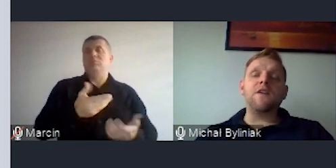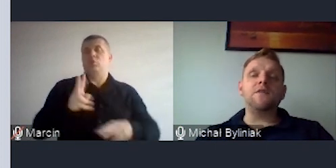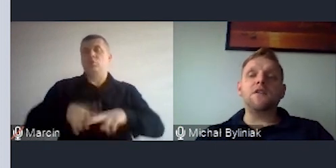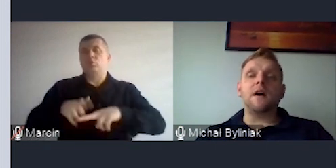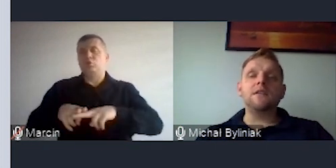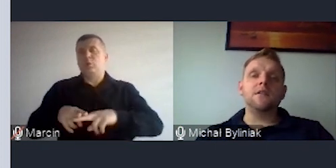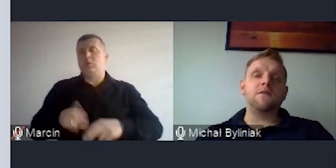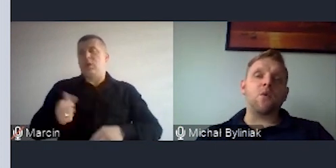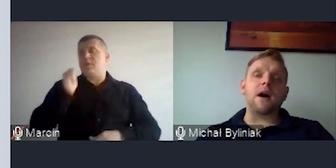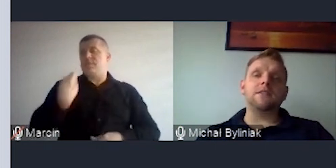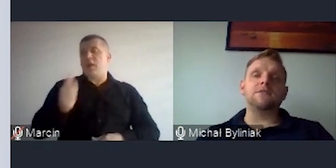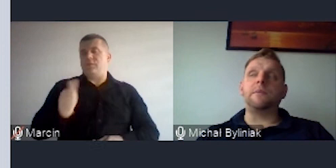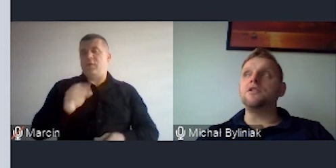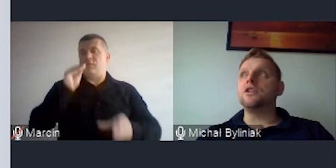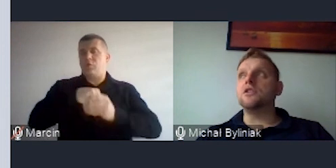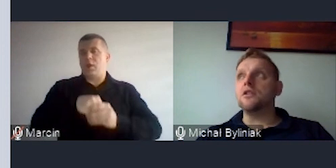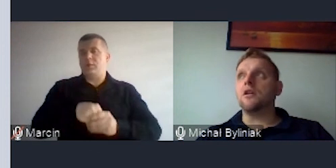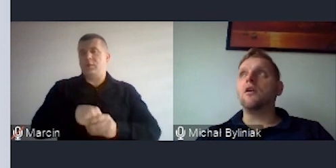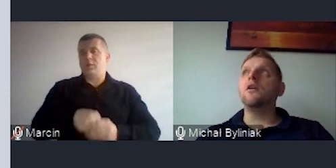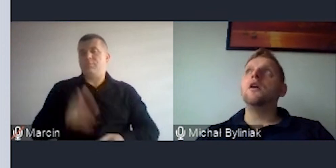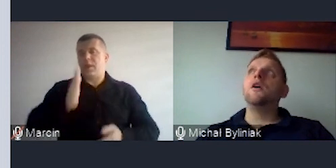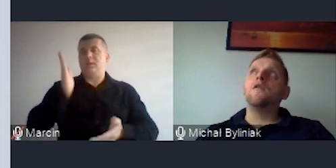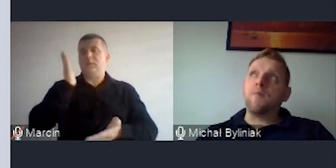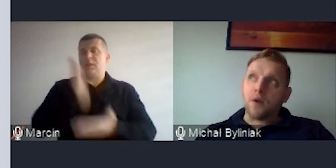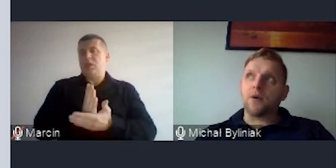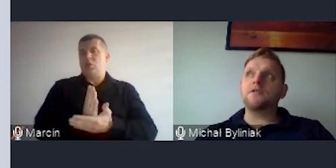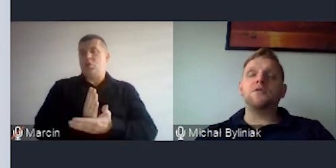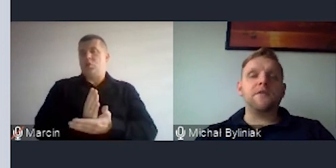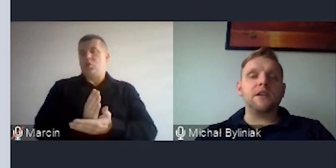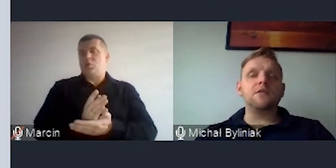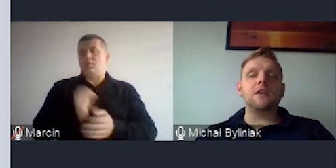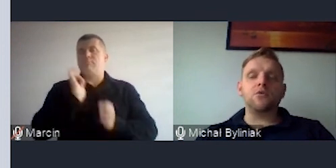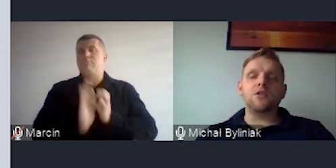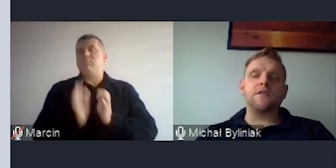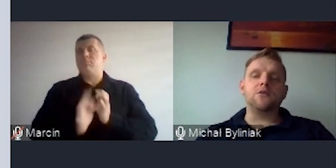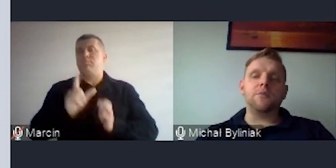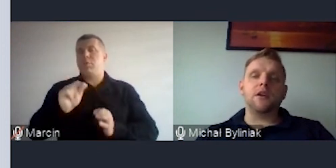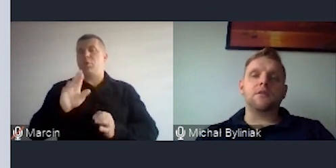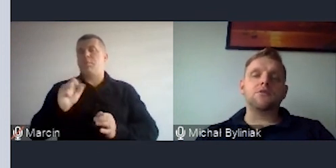Kwalifikowany wkład będzie tylko w proporcji opowiadającej użytkowanie do projektu.